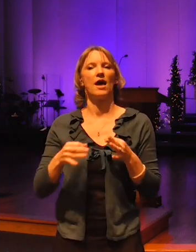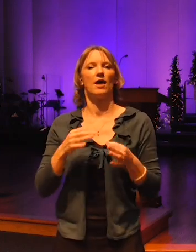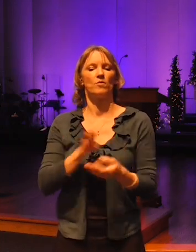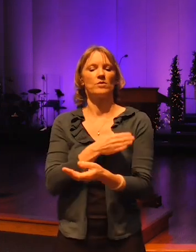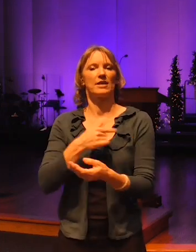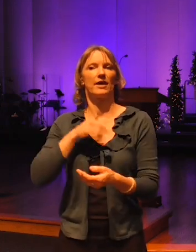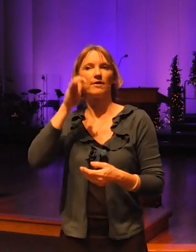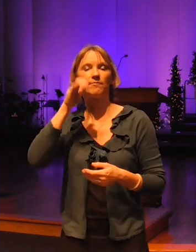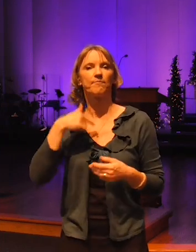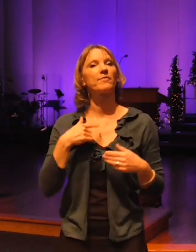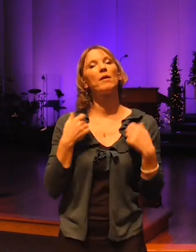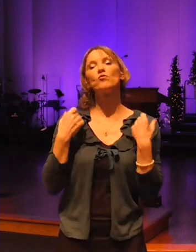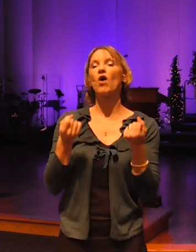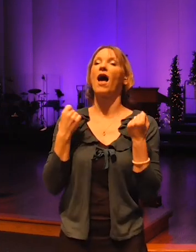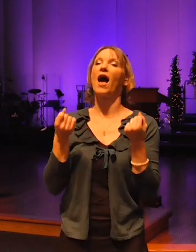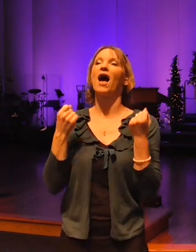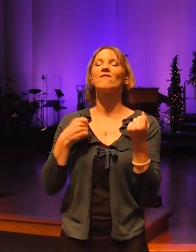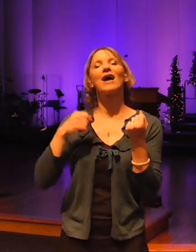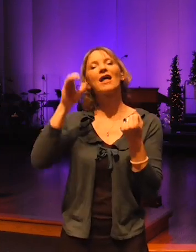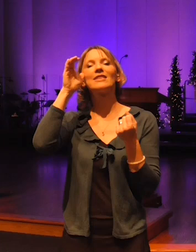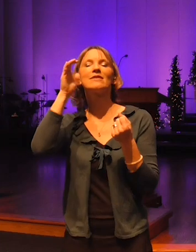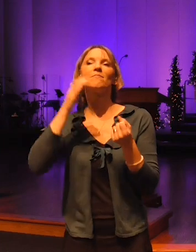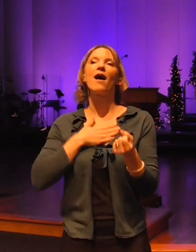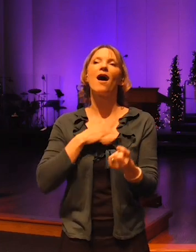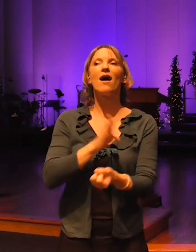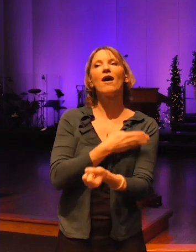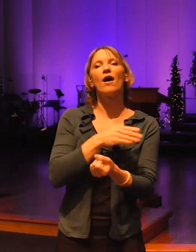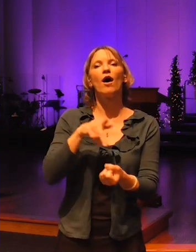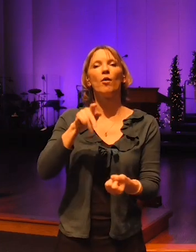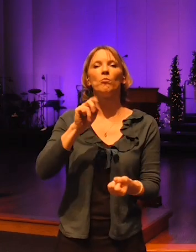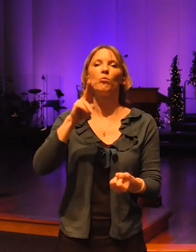estoy escuchando. a mi cintas de Paul Westerberg y The Reemplazos y yo y yo las sacamos